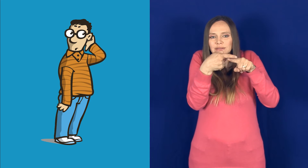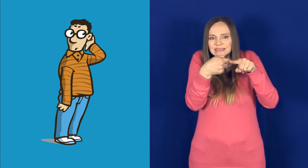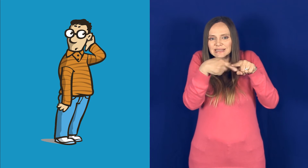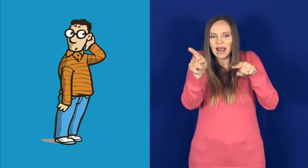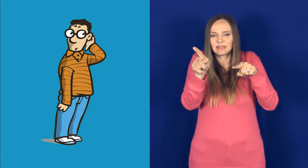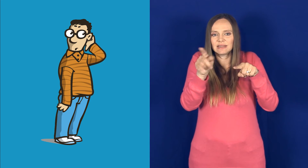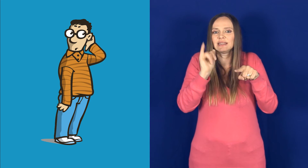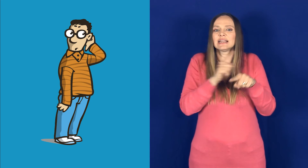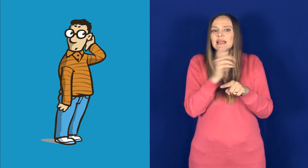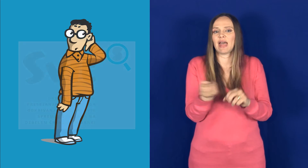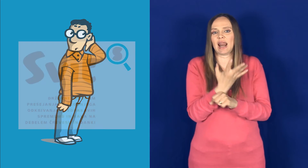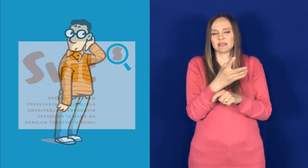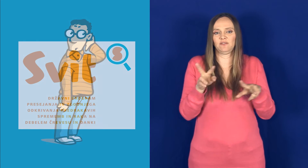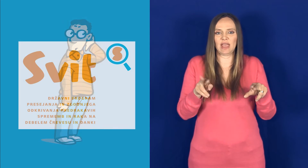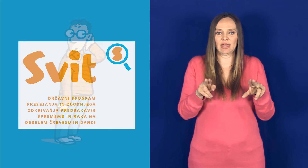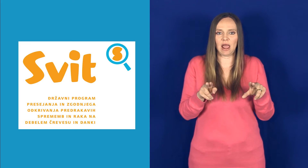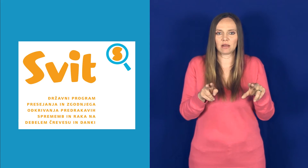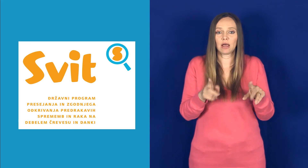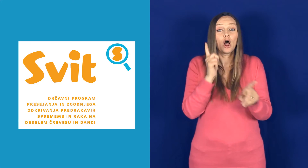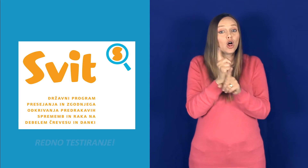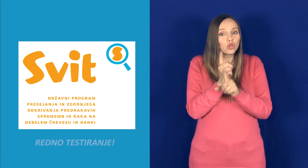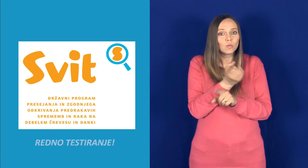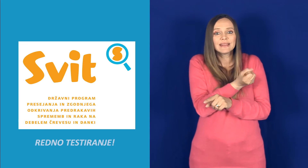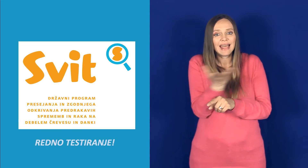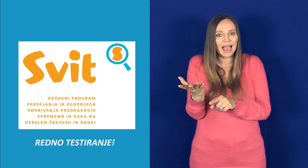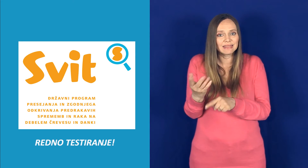Tudi nekatere dedne bolezni lahko povzročijo raka.